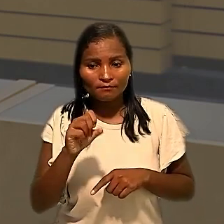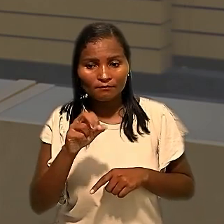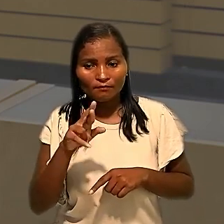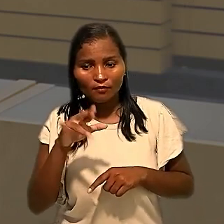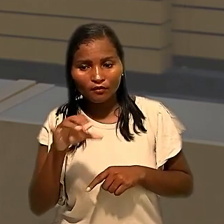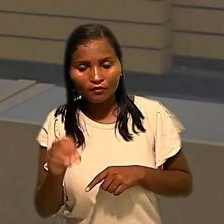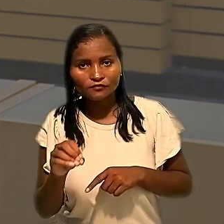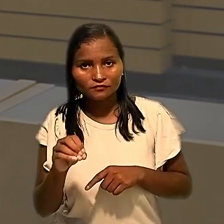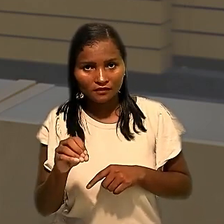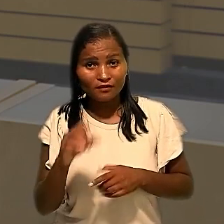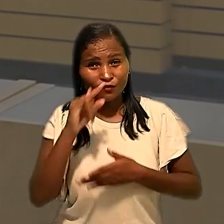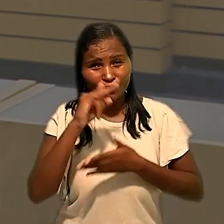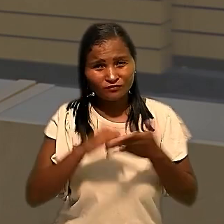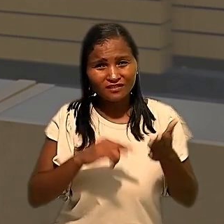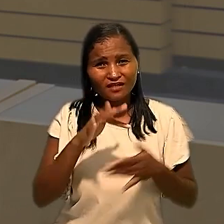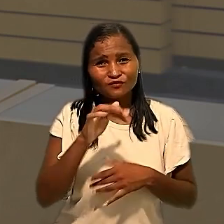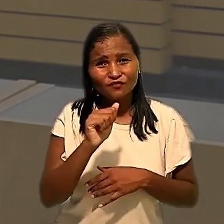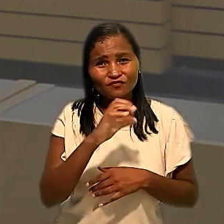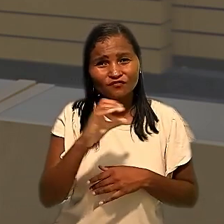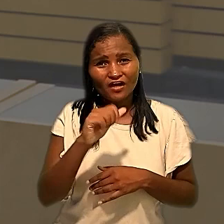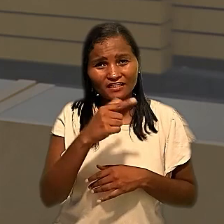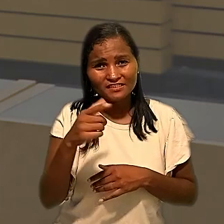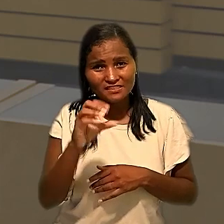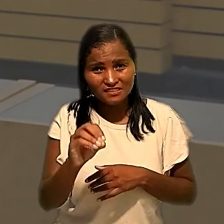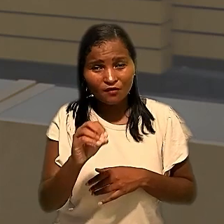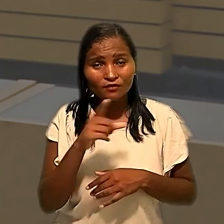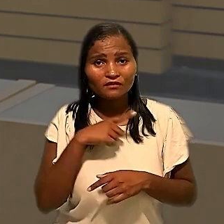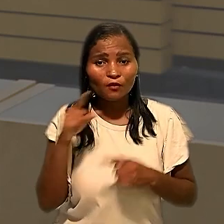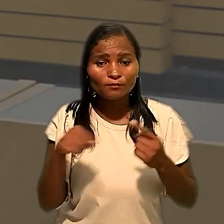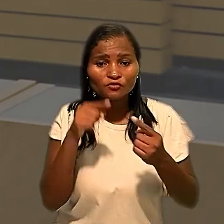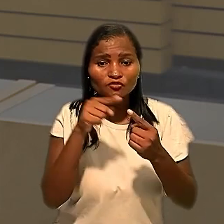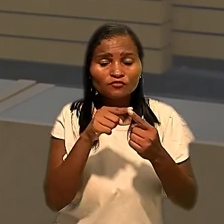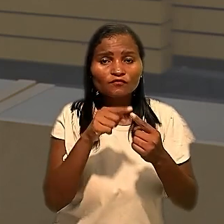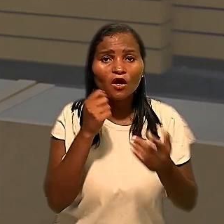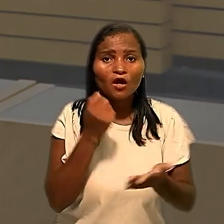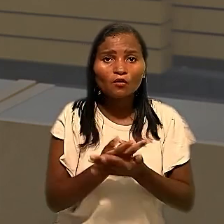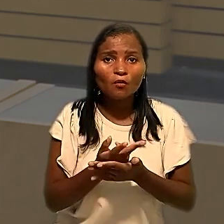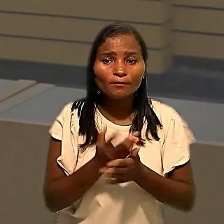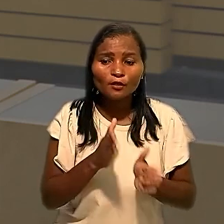Uffizi, por meio de contrato de facção, que tem por objeto a compra de parte do